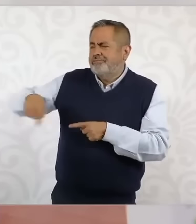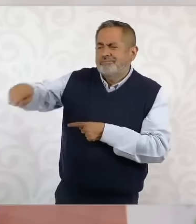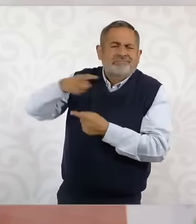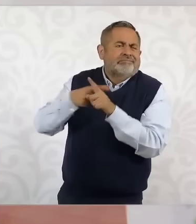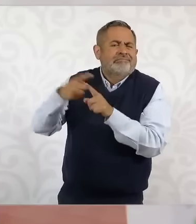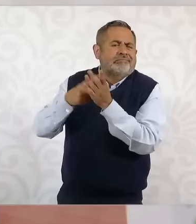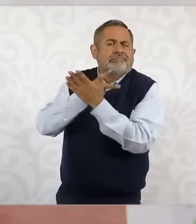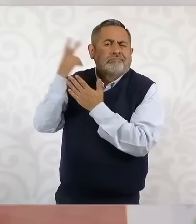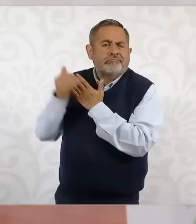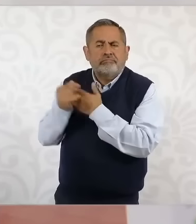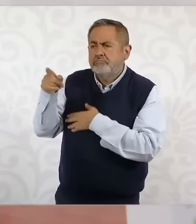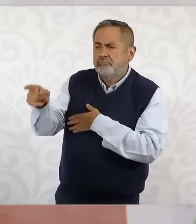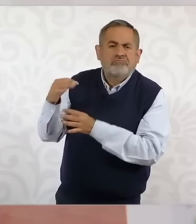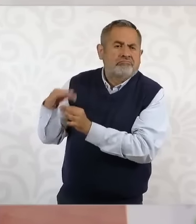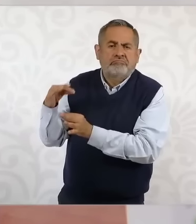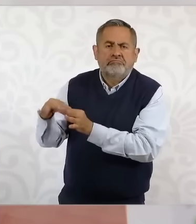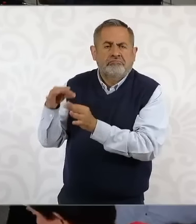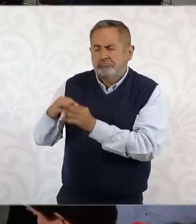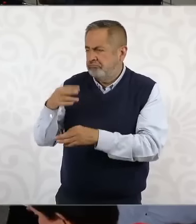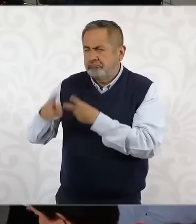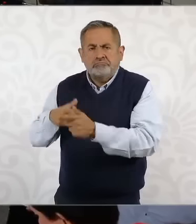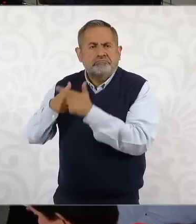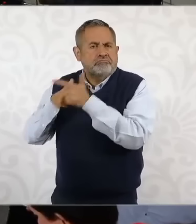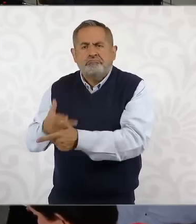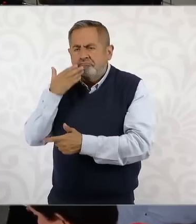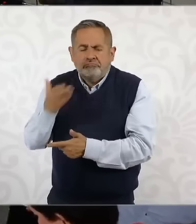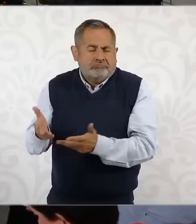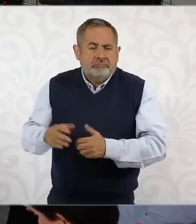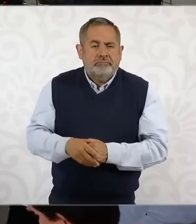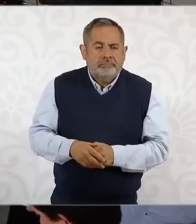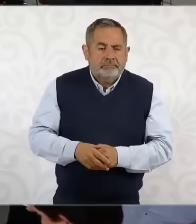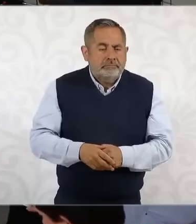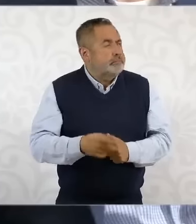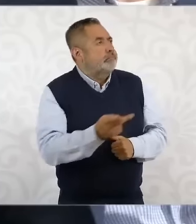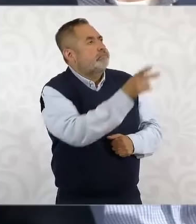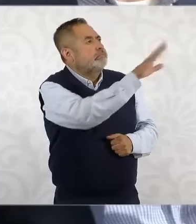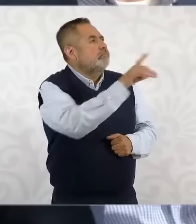que seguimos con la Secretaría de las Mujeres. Cuando ha habido el cambio de un titular en en